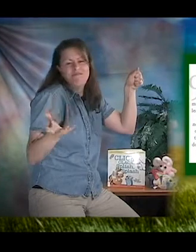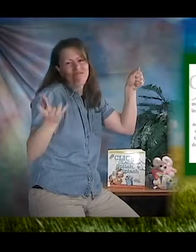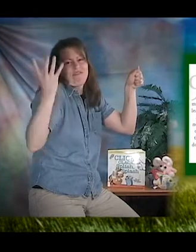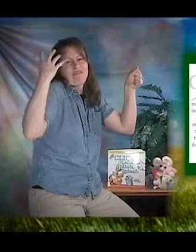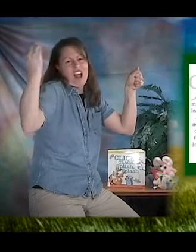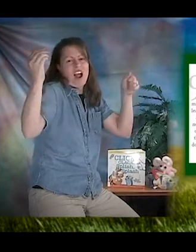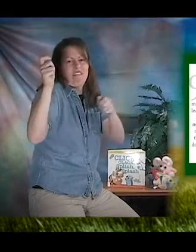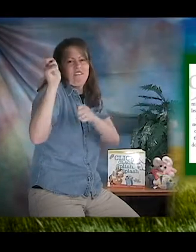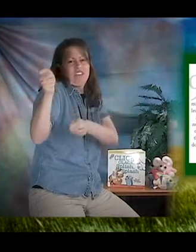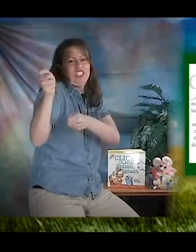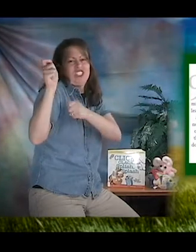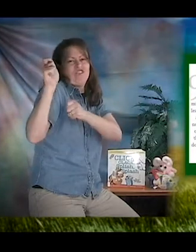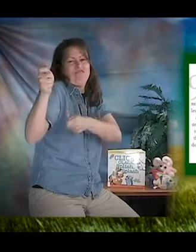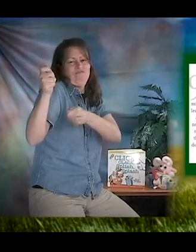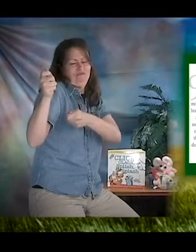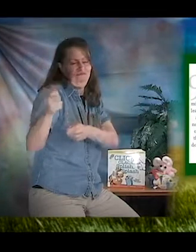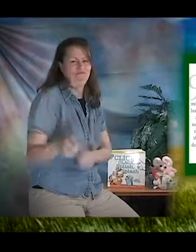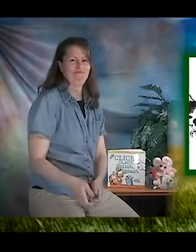ME FUI A PESCAR